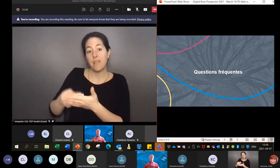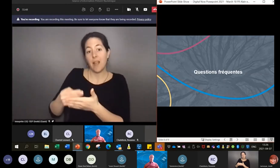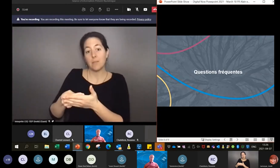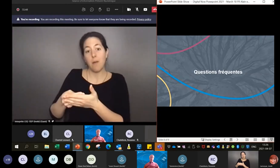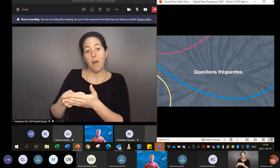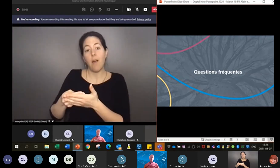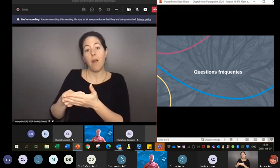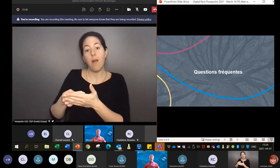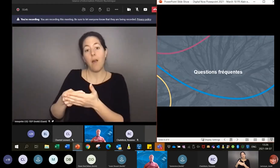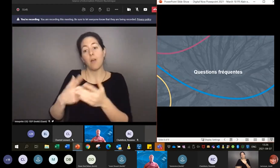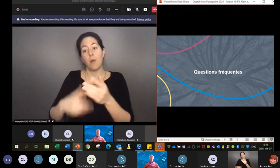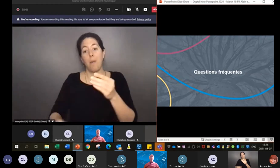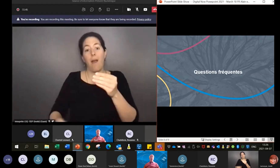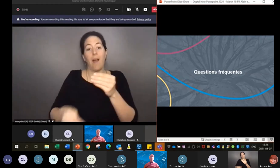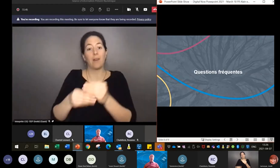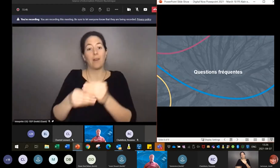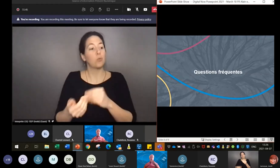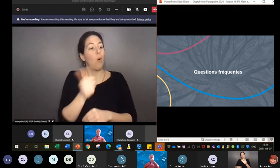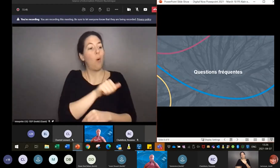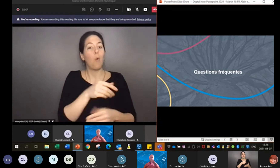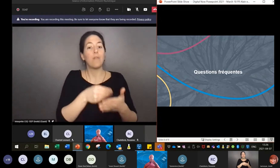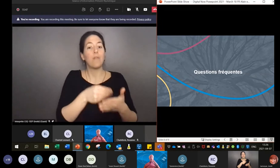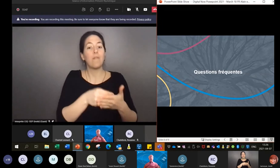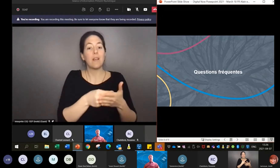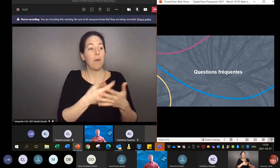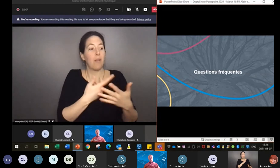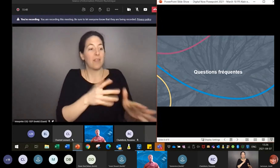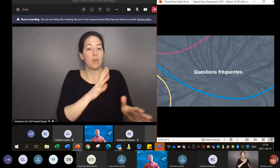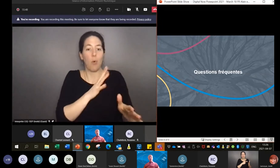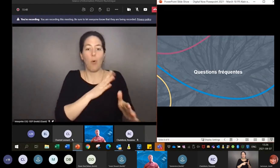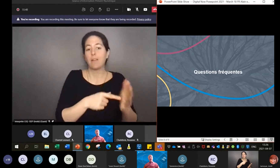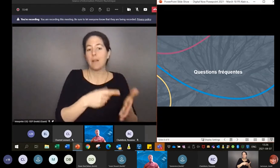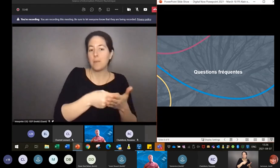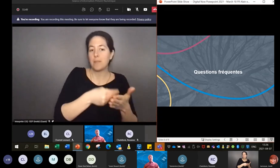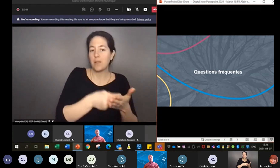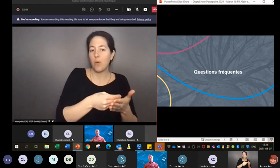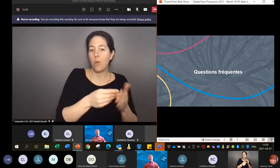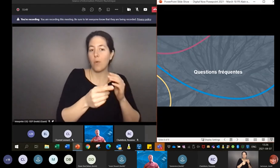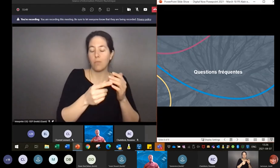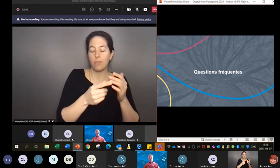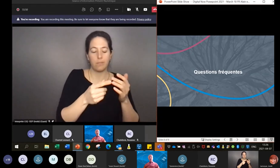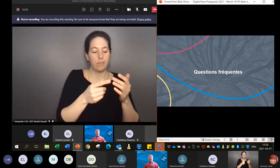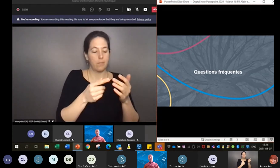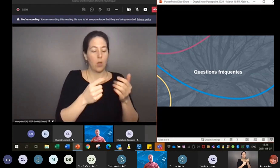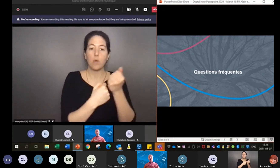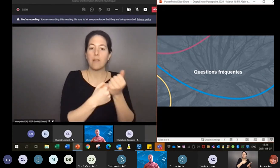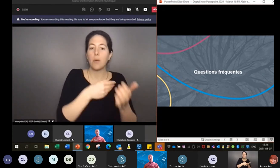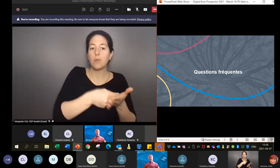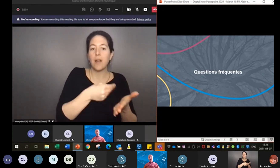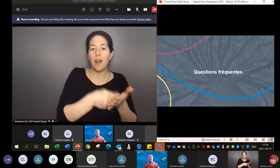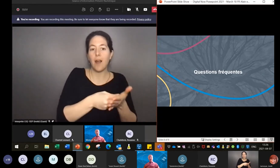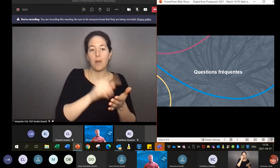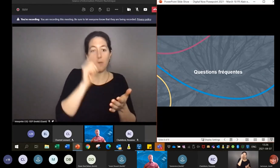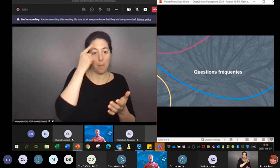actuellement en place, tels que la subvention salariale d’urgence du Canada.